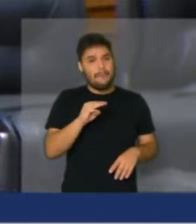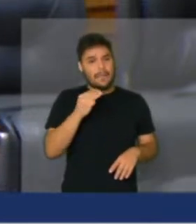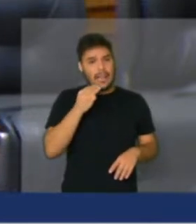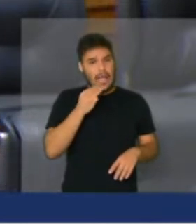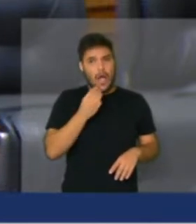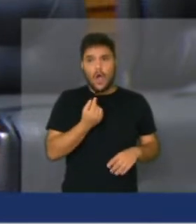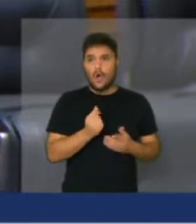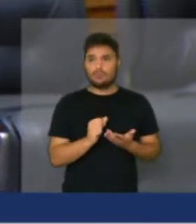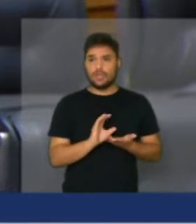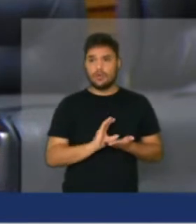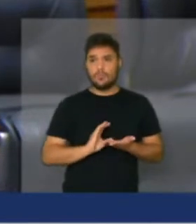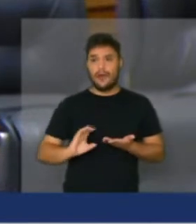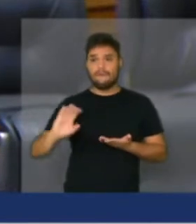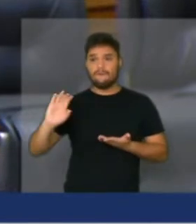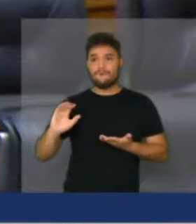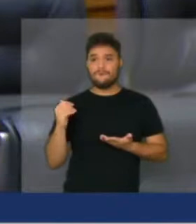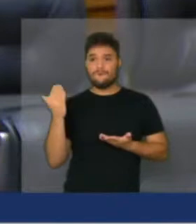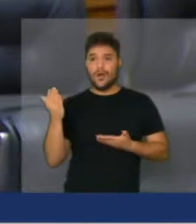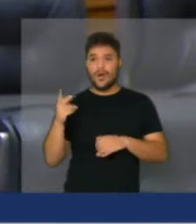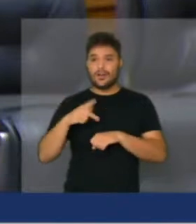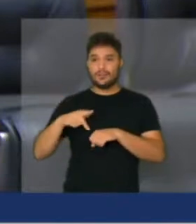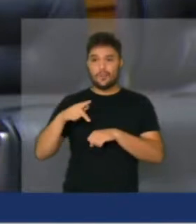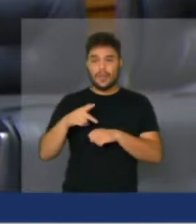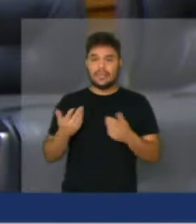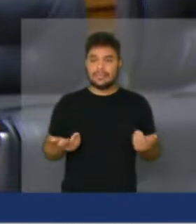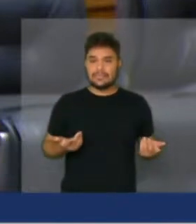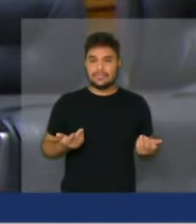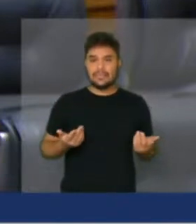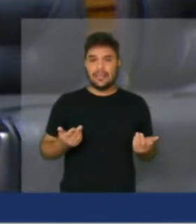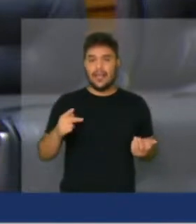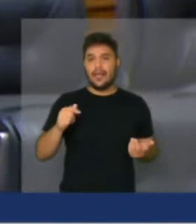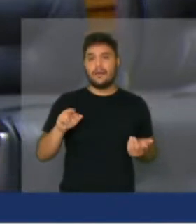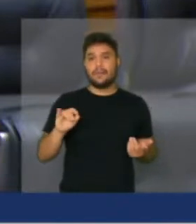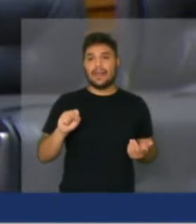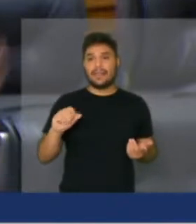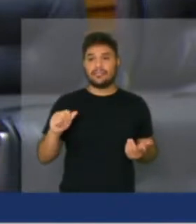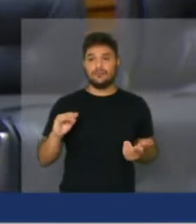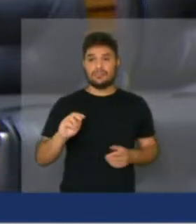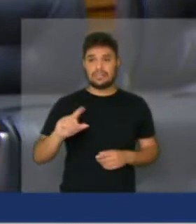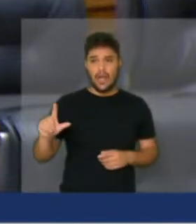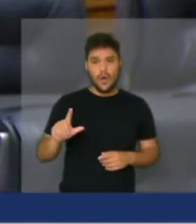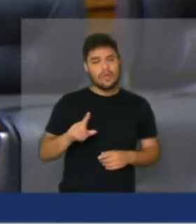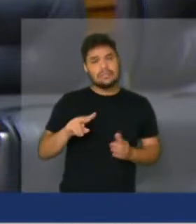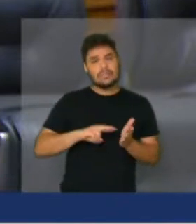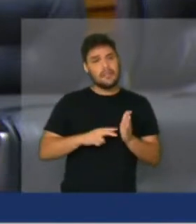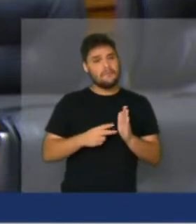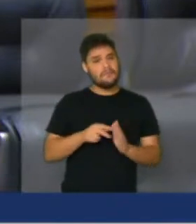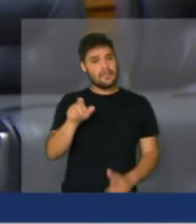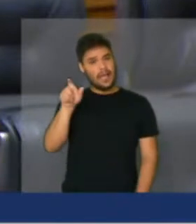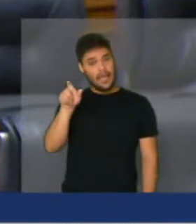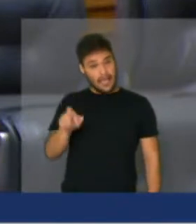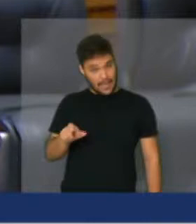PARAÍSOS FISCAIS E OBVIAMENTE ISSO MOSTRA QUE O SR. PAULO GUEDES SE BENEFICIA DA ALTA DA INFLAÇÃO, DO DÓLAR NAS ALTURAS, ENQUANTO O POVO TEM